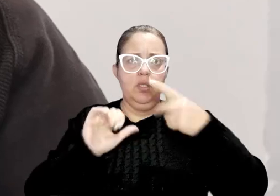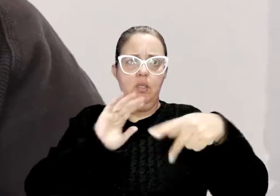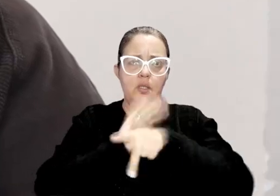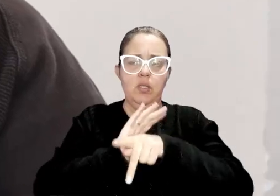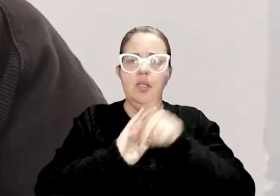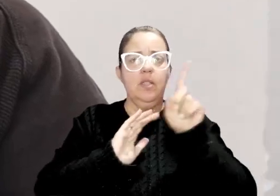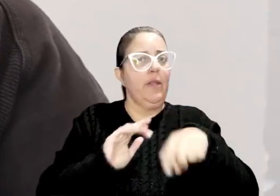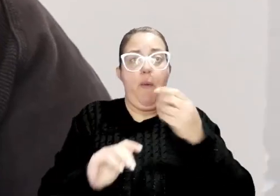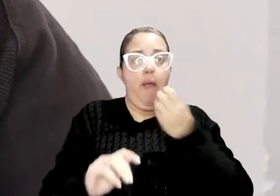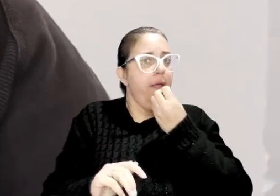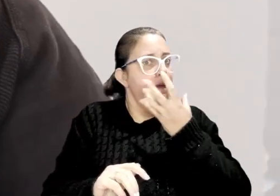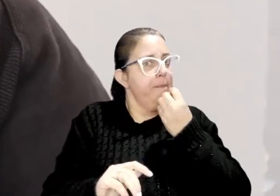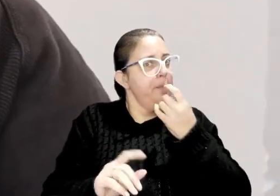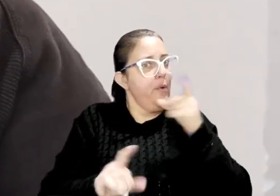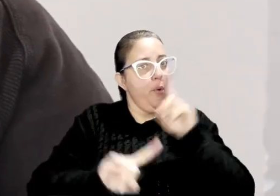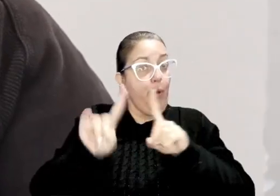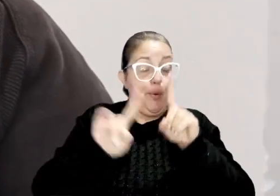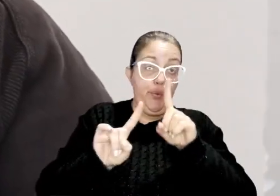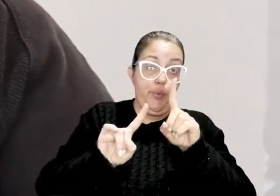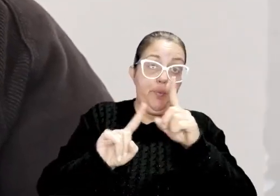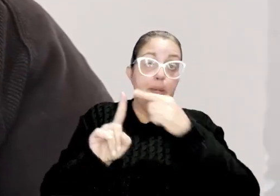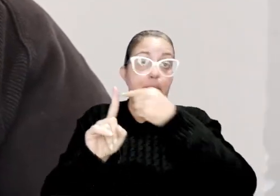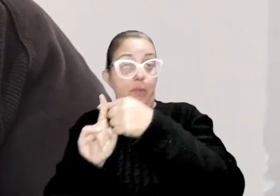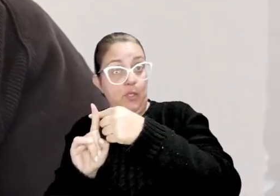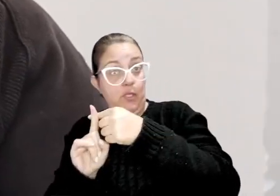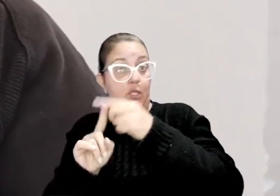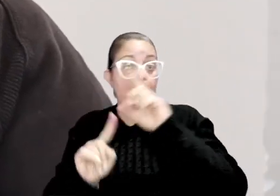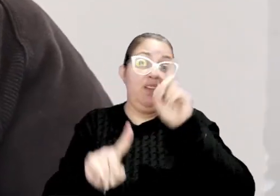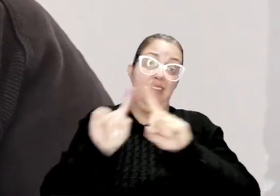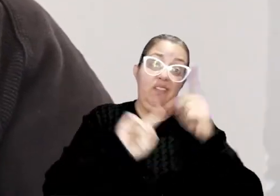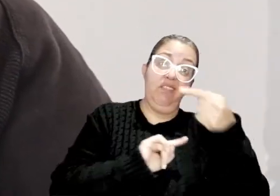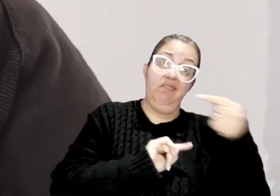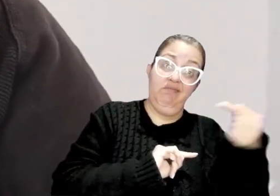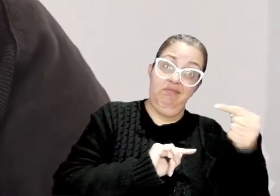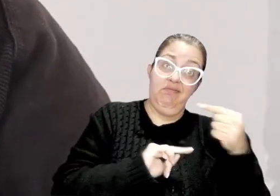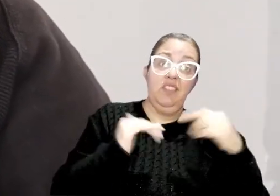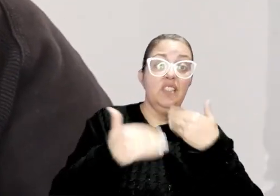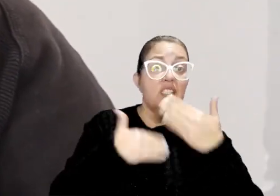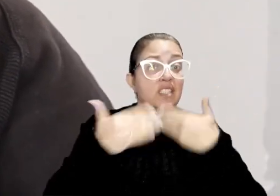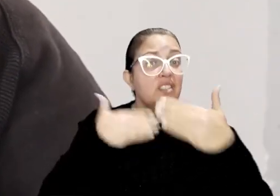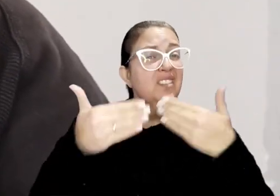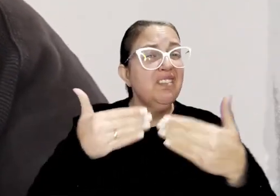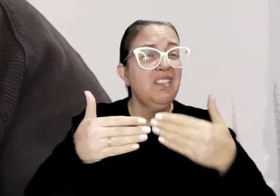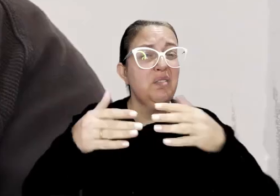acontece aí teve muito crescimento desordenado por conta do repasso dos royals né então achou